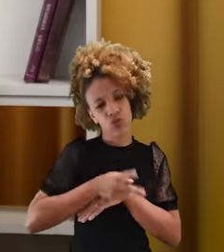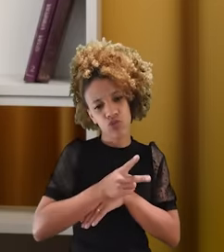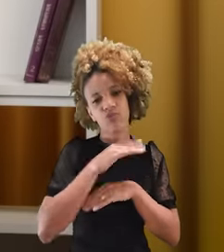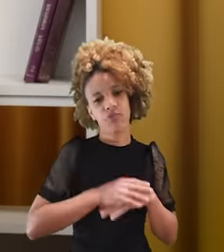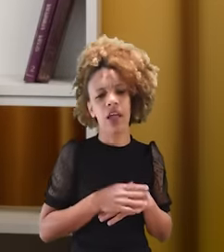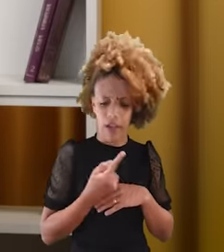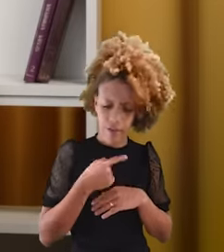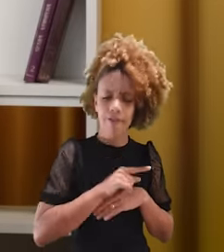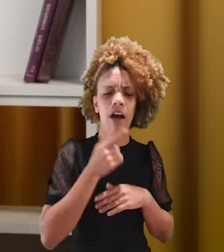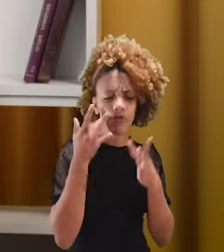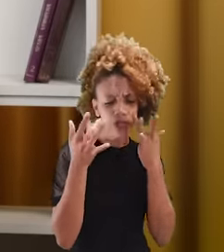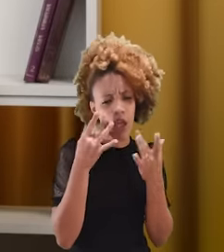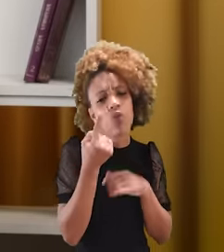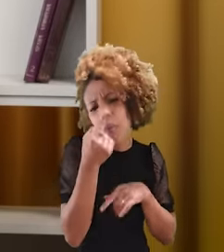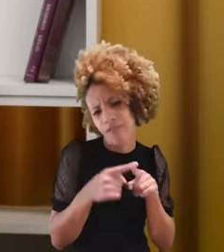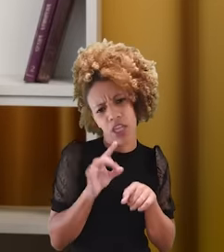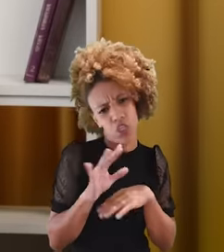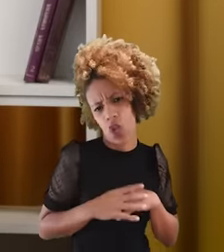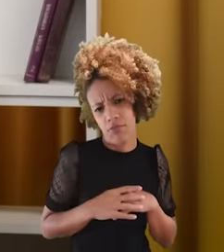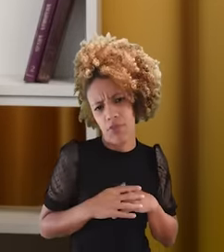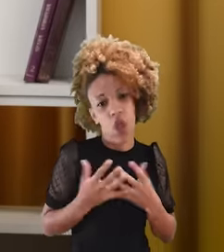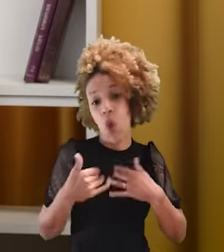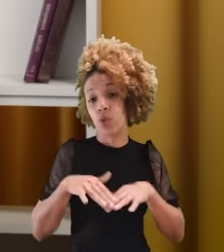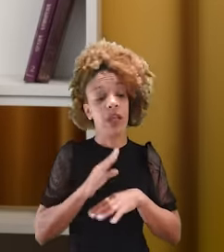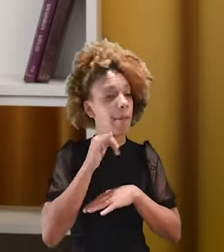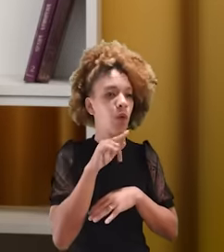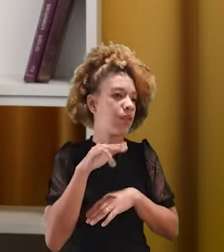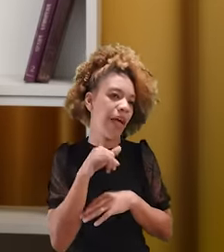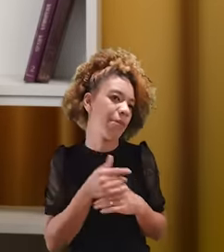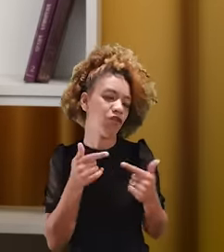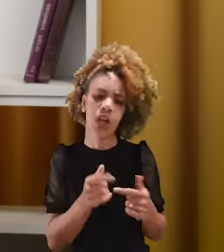no teatro vai uma vez no teatro não cai na parada do macunaima foi chato tudo vai ser vai uma vez na